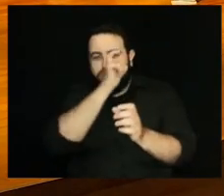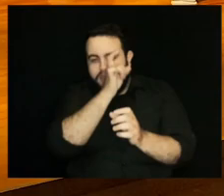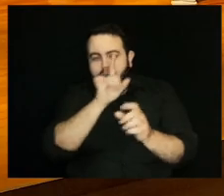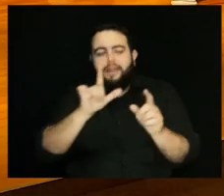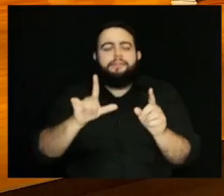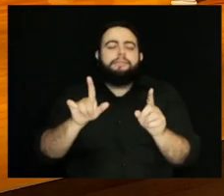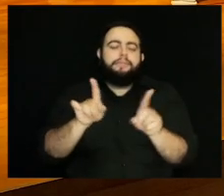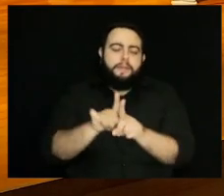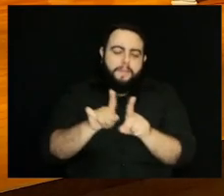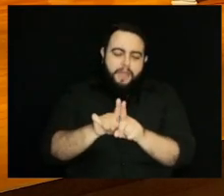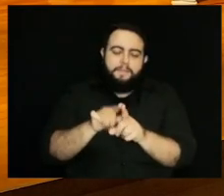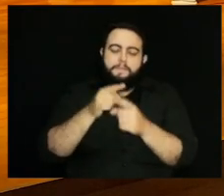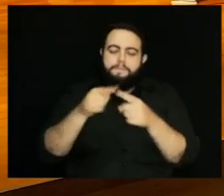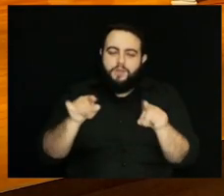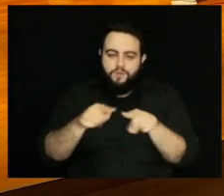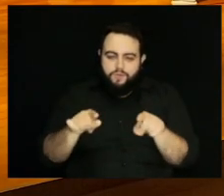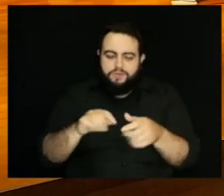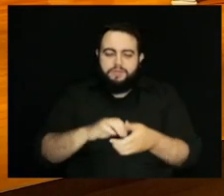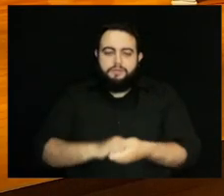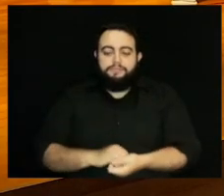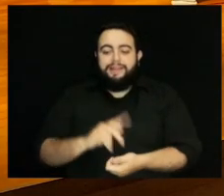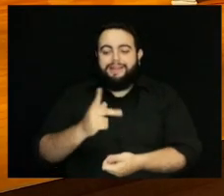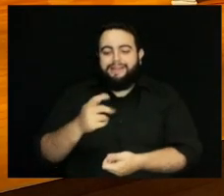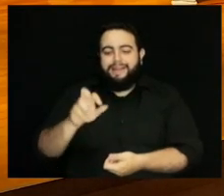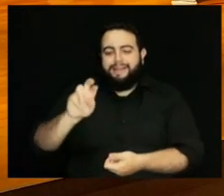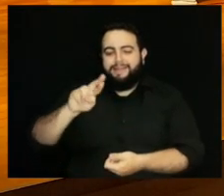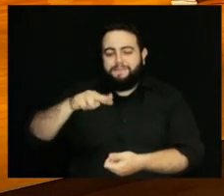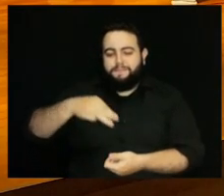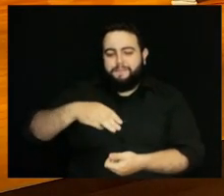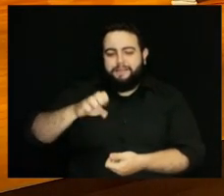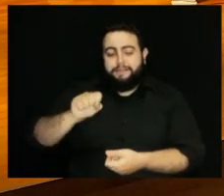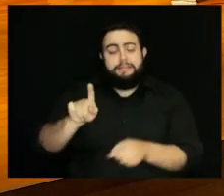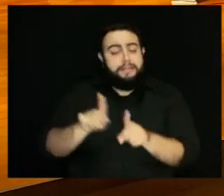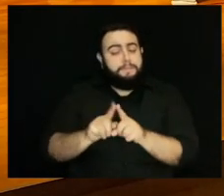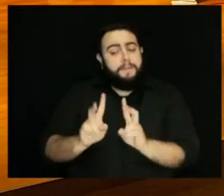na mesma onda, emplaca duas músicas em novela, começa a tocar também. O Hermes Aquino vinha tentando desde